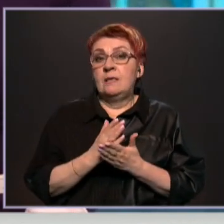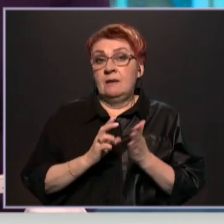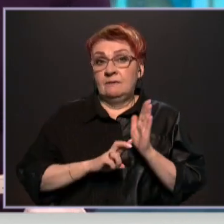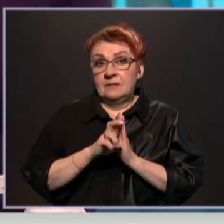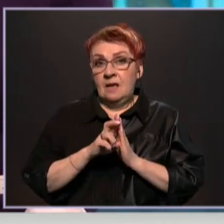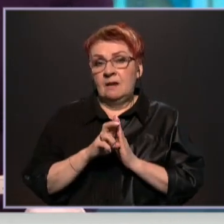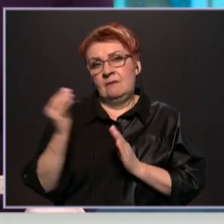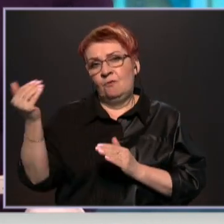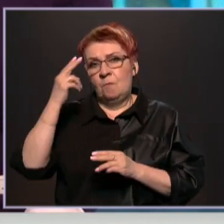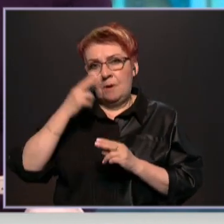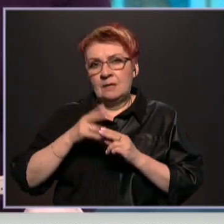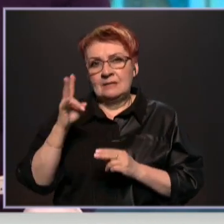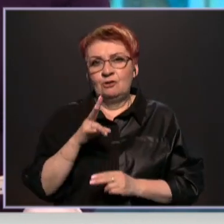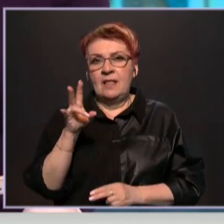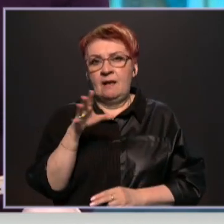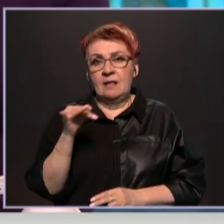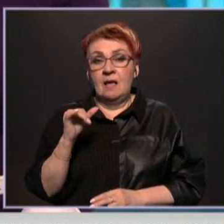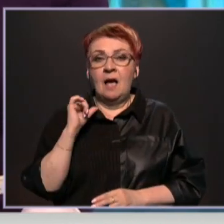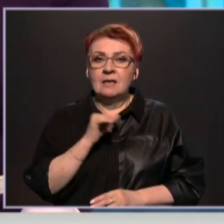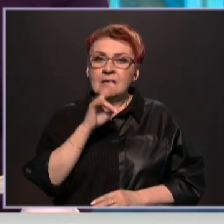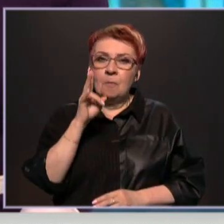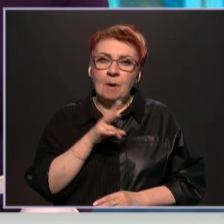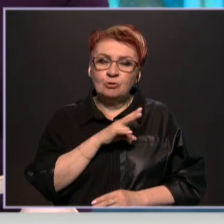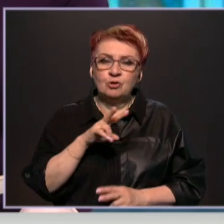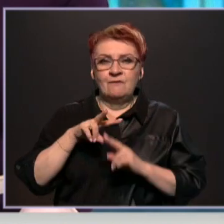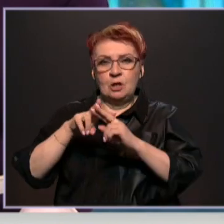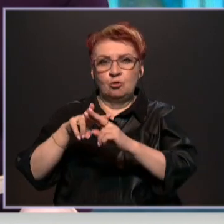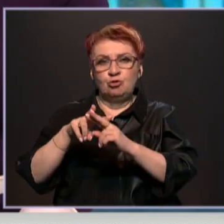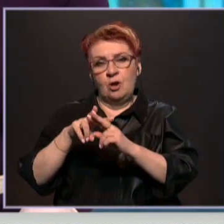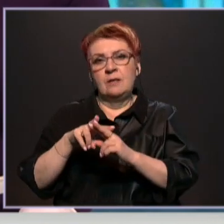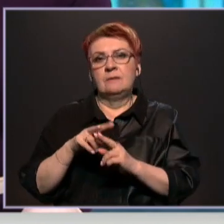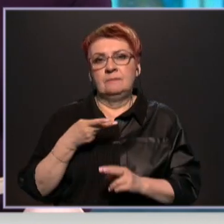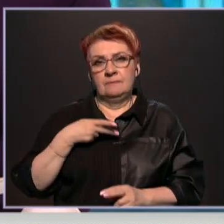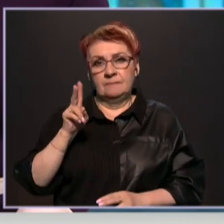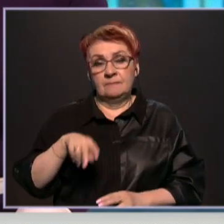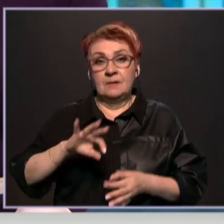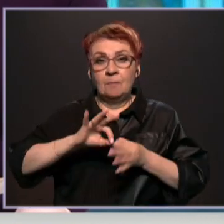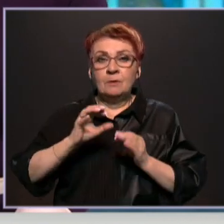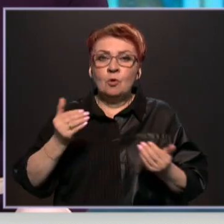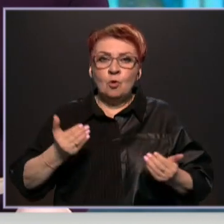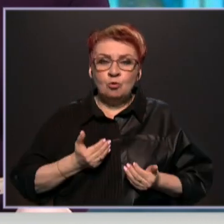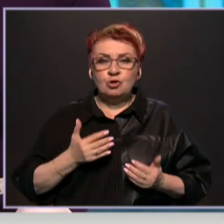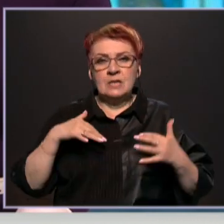священник Николай сам батюшка скончался в заключении А подробнее о жизни и скорбях от